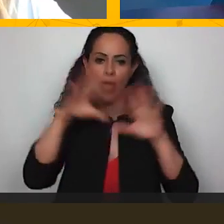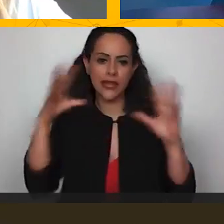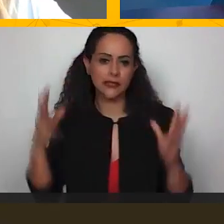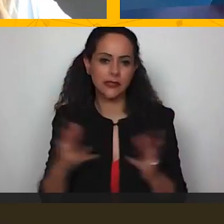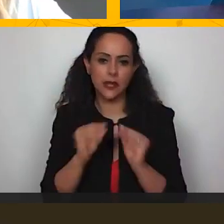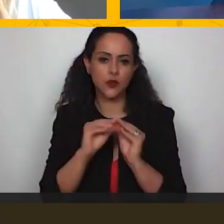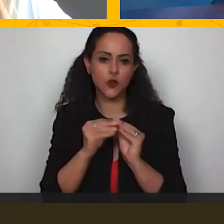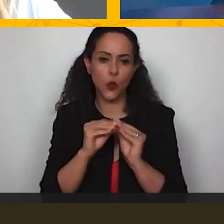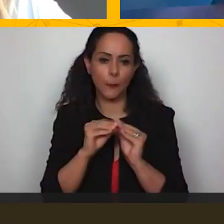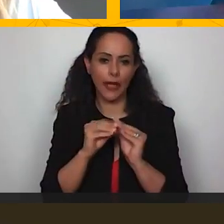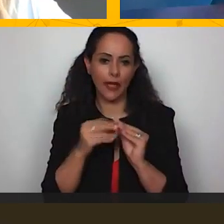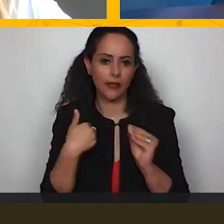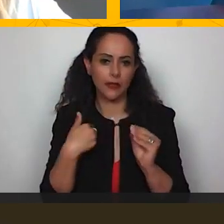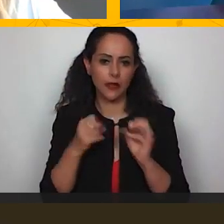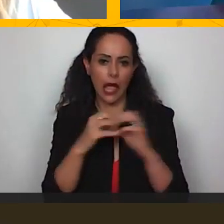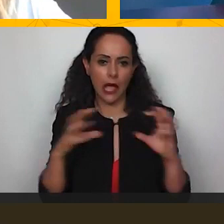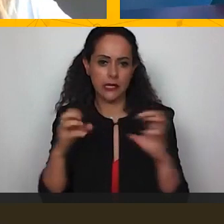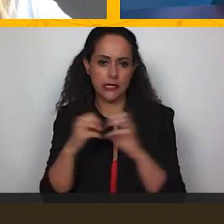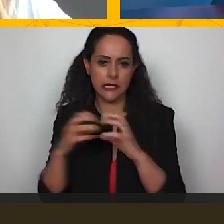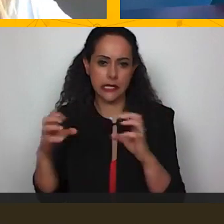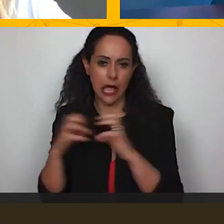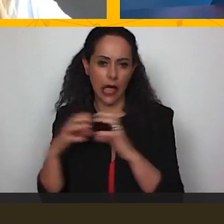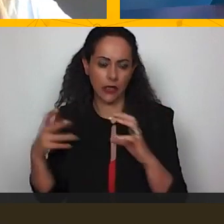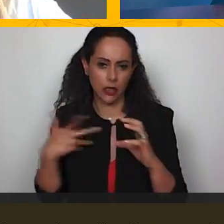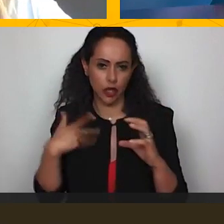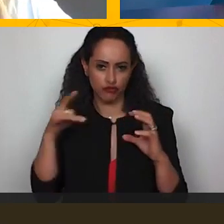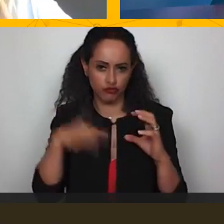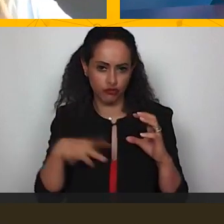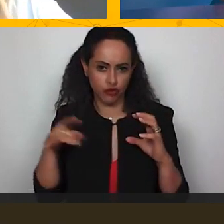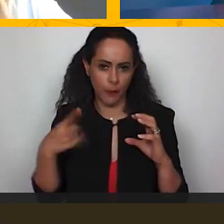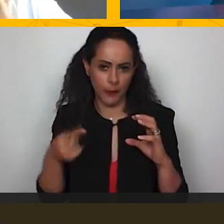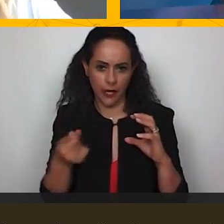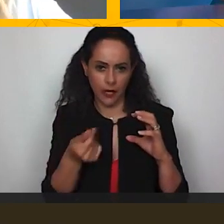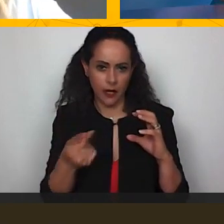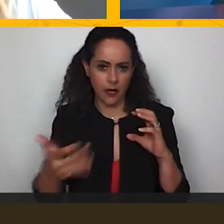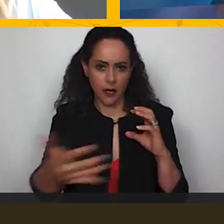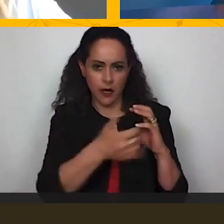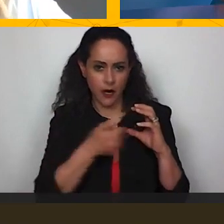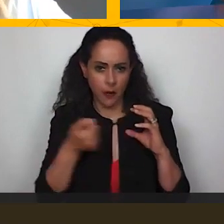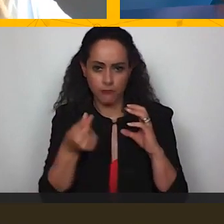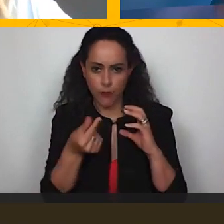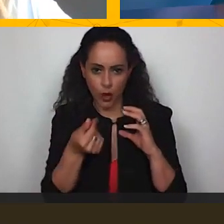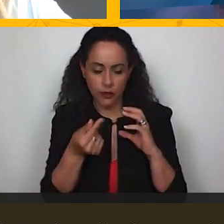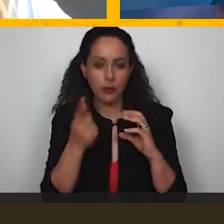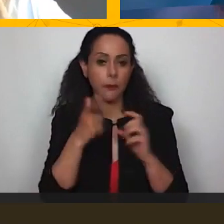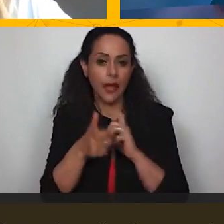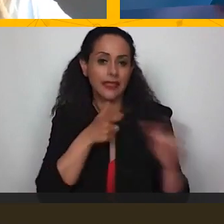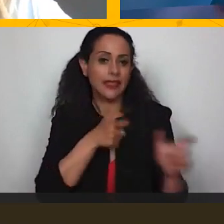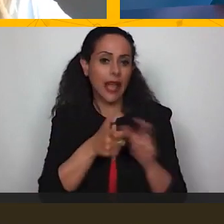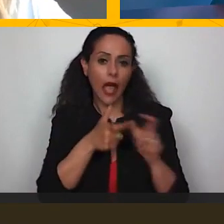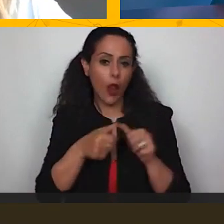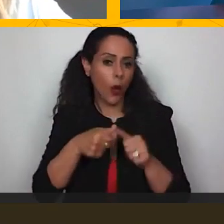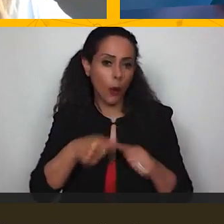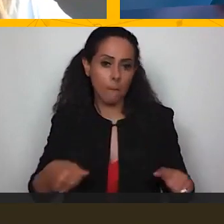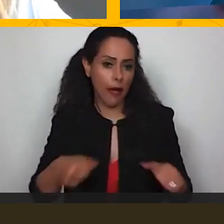conoscenza di quelle che sono gli strumenti che le aziende hanno per monetizzare sulla base di questa conoscenza